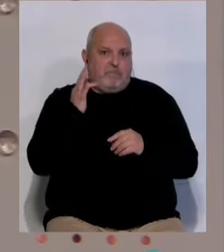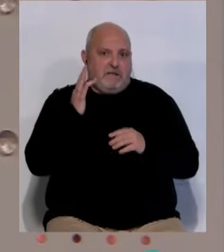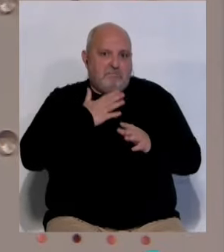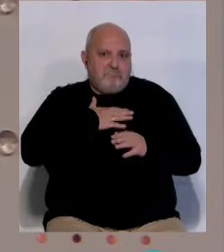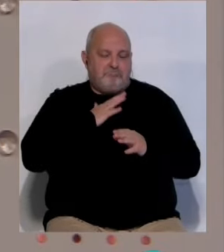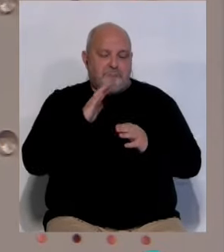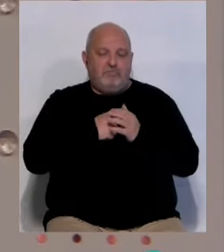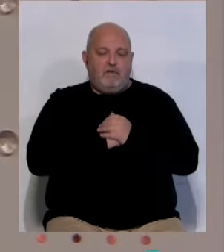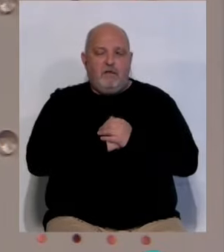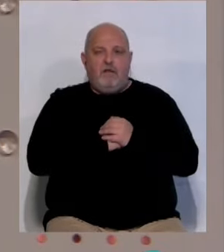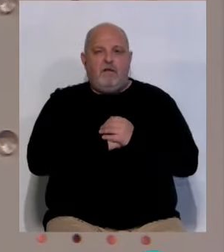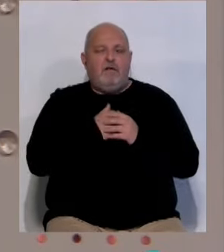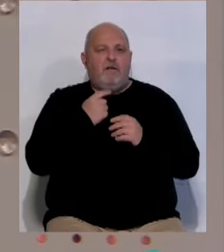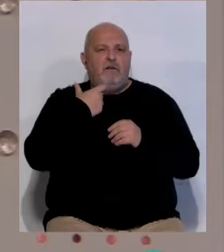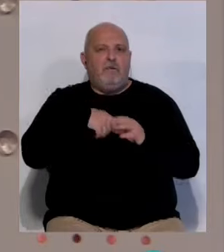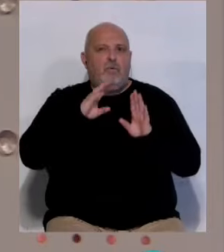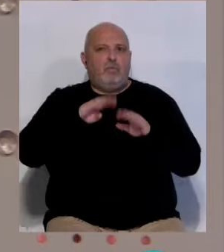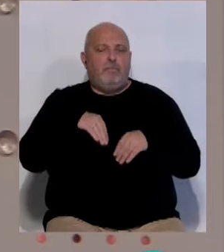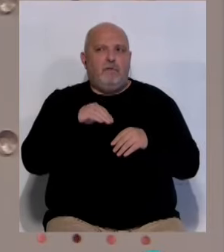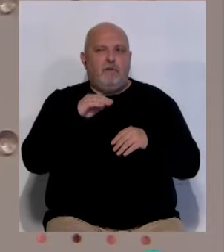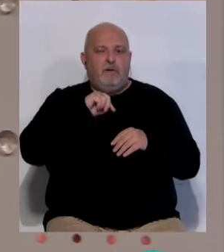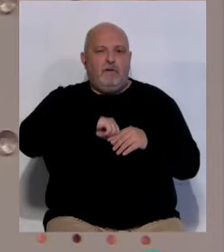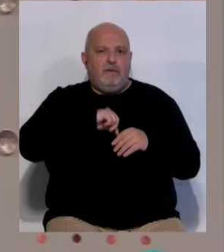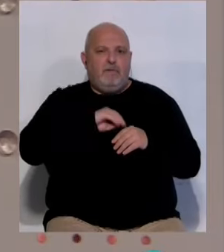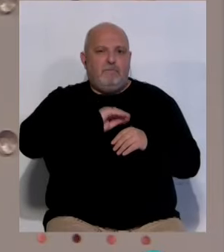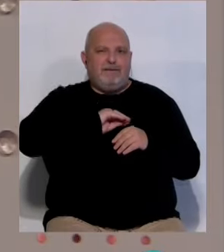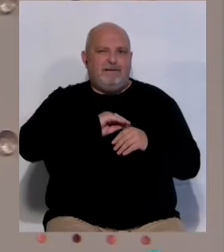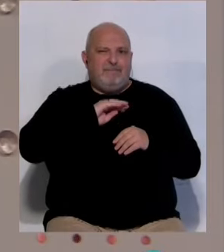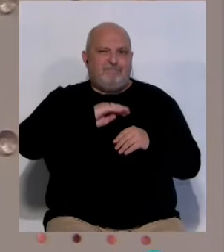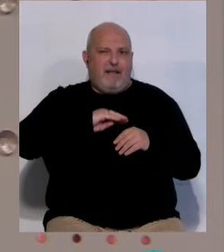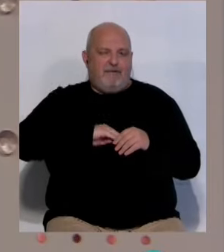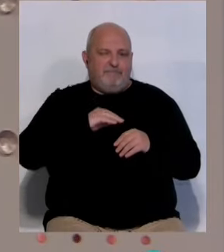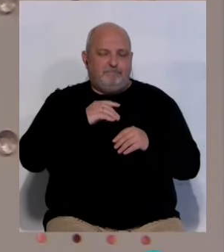pero la verdad es que tengo últimamente la moral bastante baja no yo creo que que es cierto que el